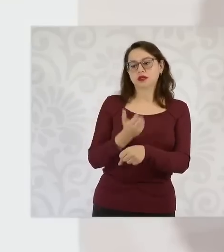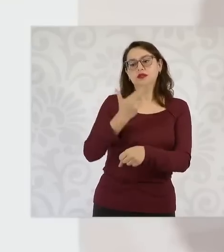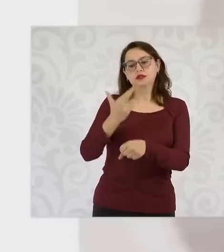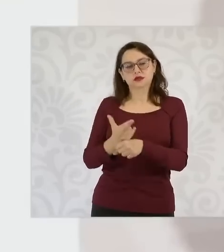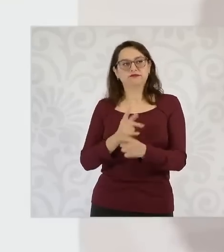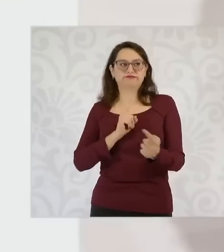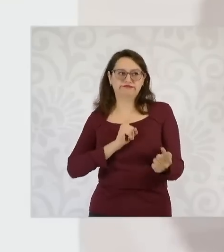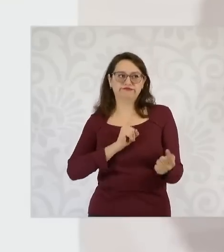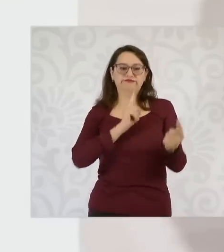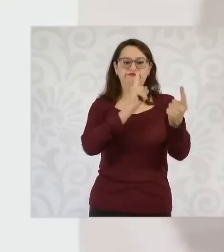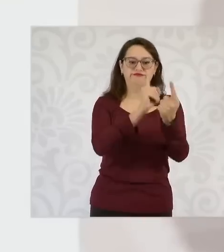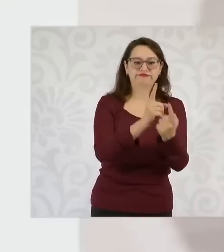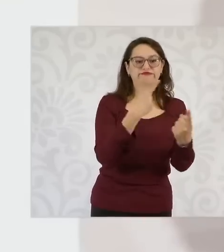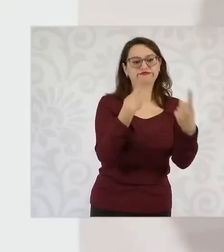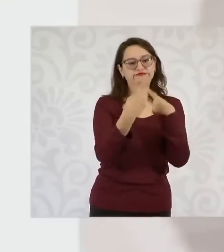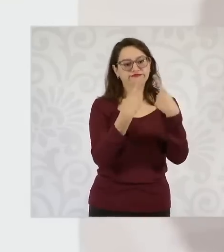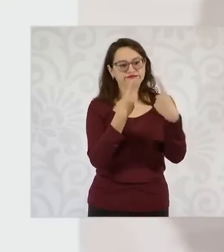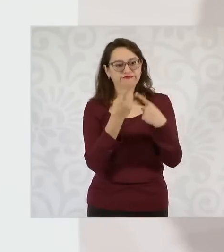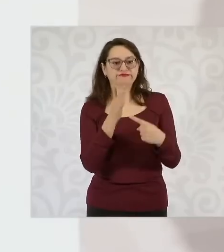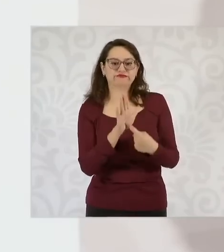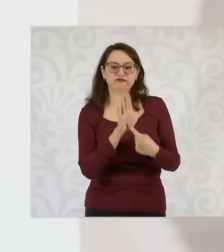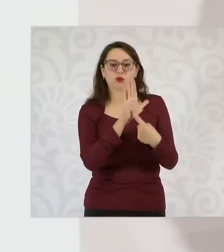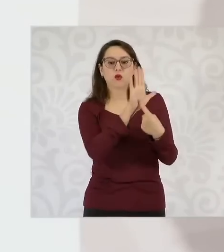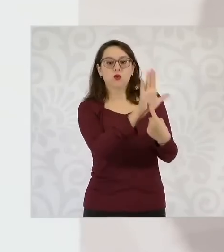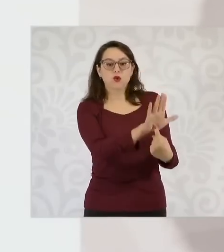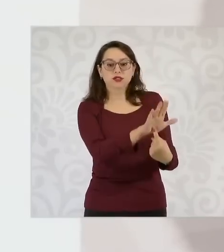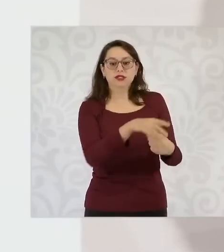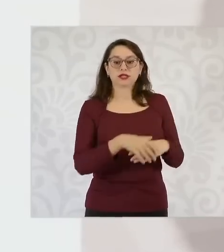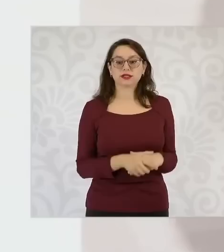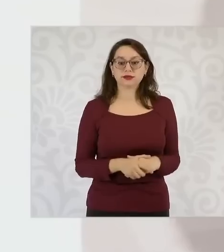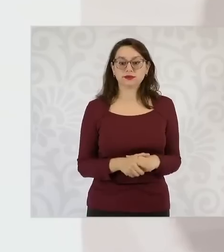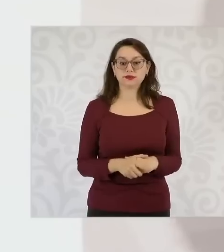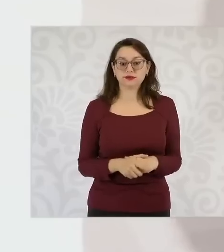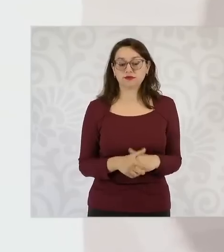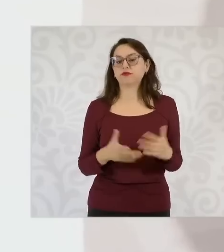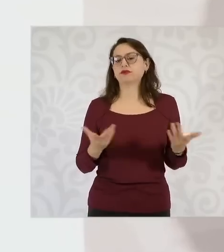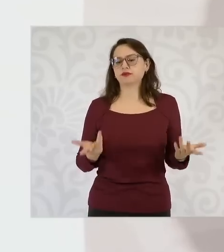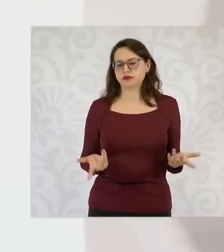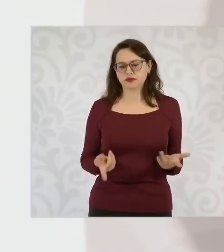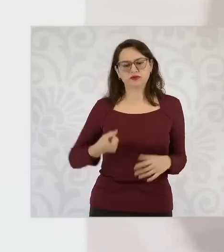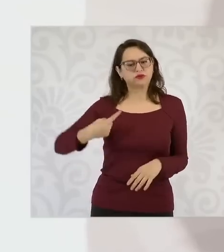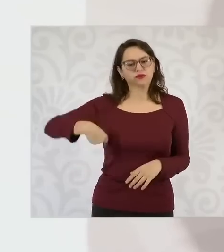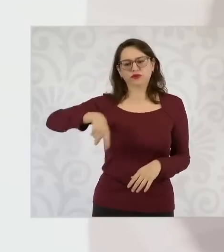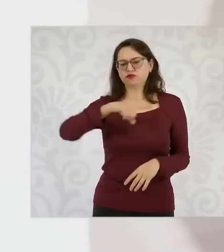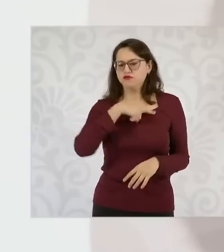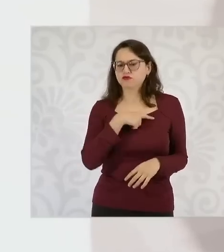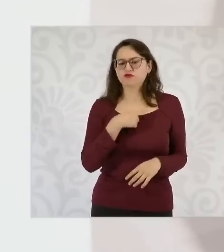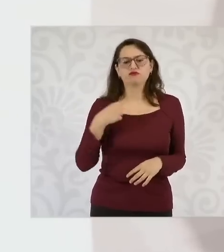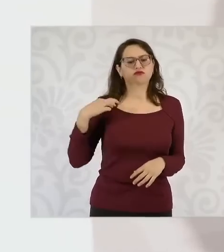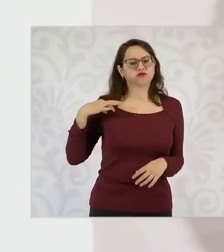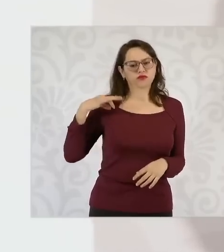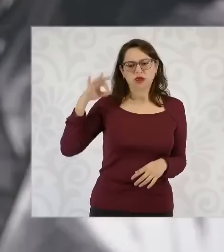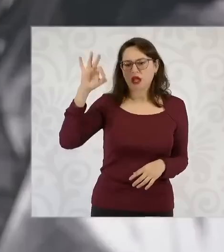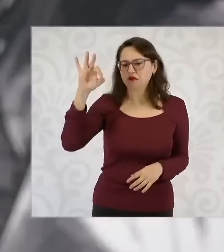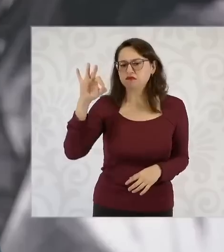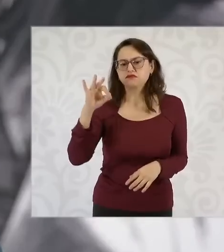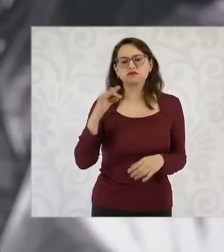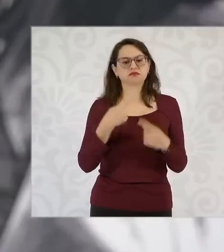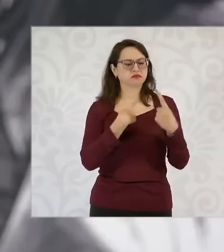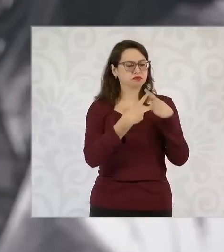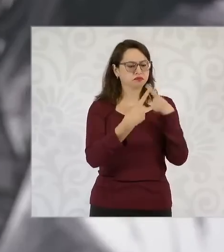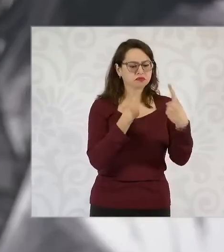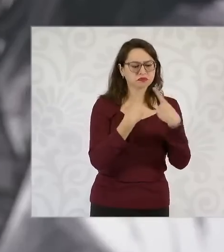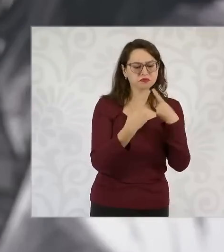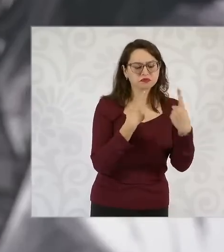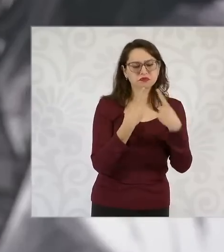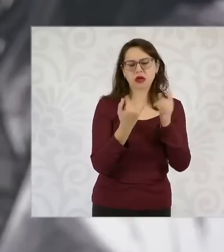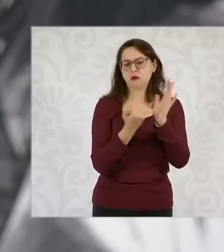Entonces es Además del espacio que abrimos para la negociación en general de las tarifas del 25%